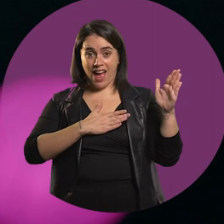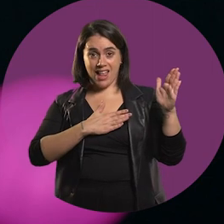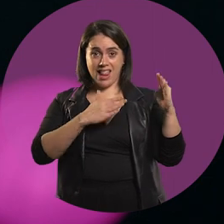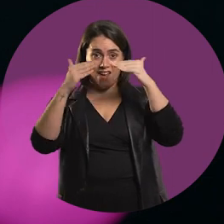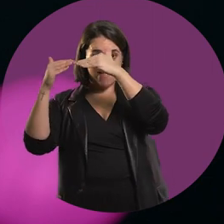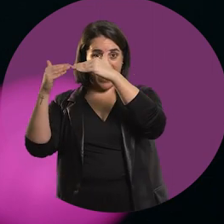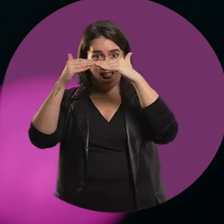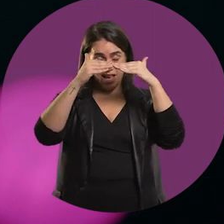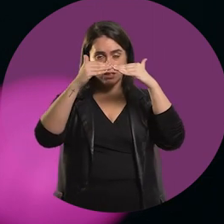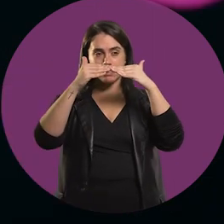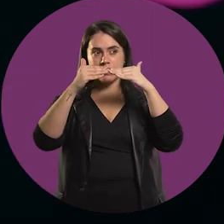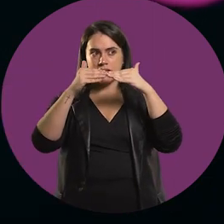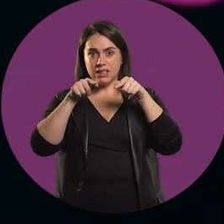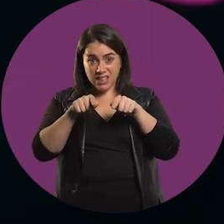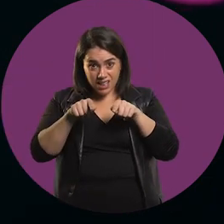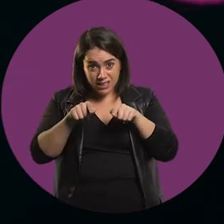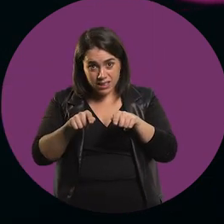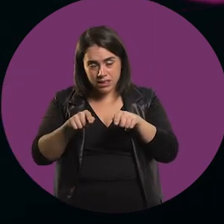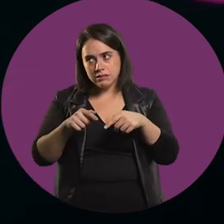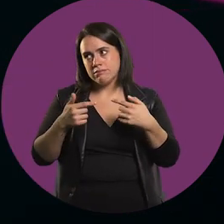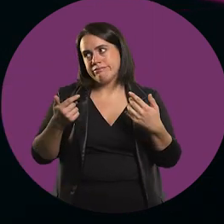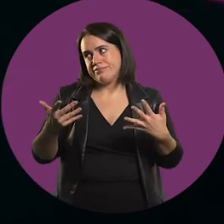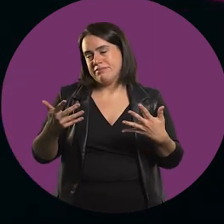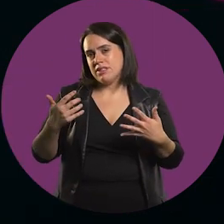y en realidad ese estudiar ballet podría haberse quedado